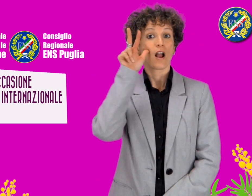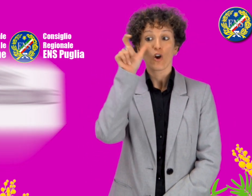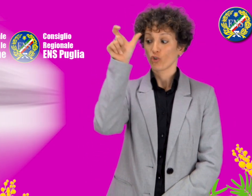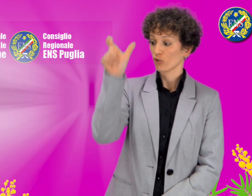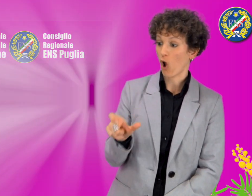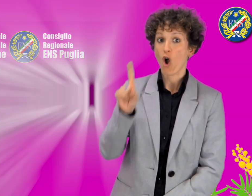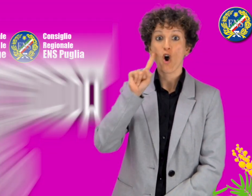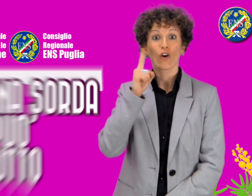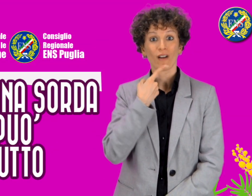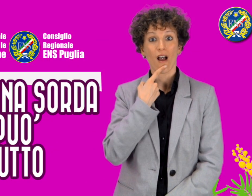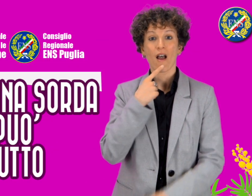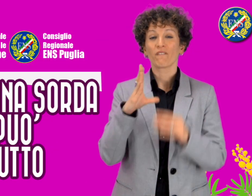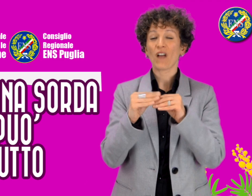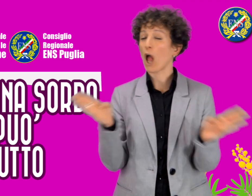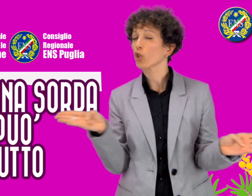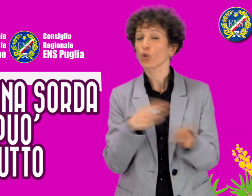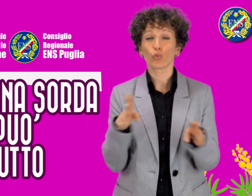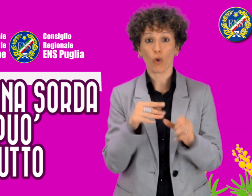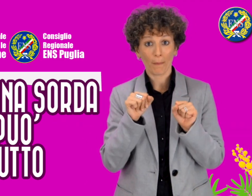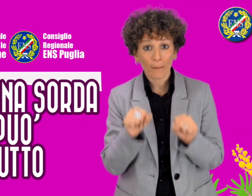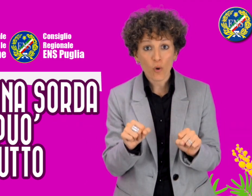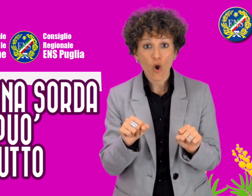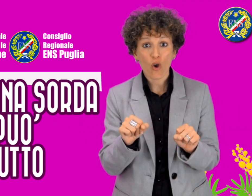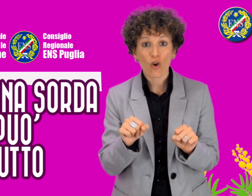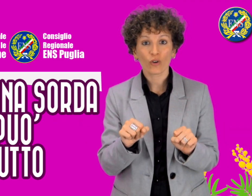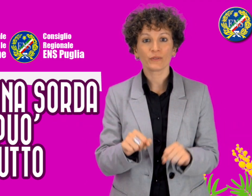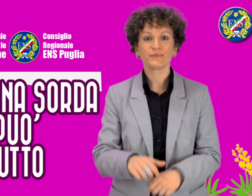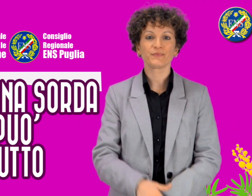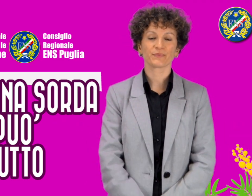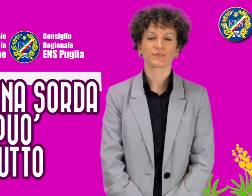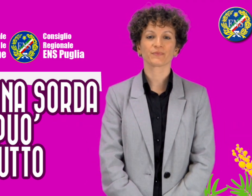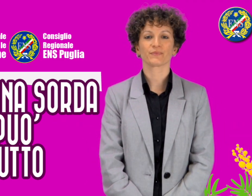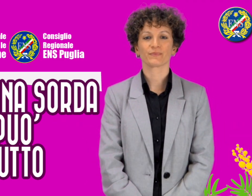“La Donna Sorda (non) può fare tutto”.